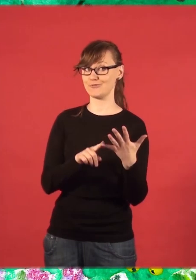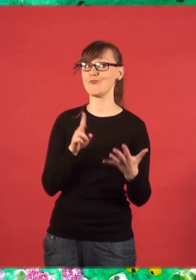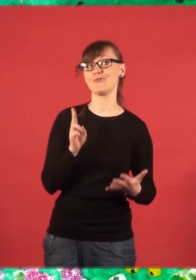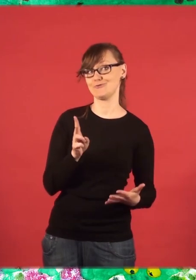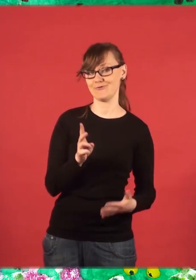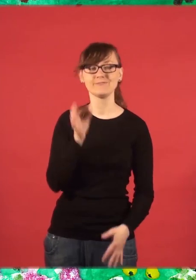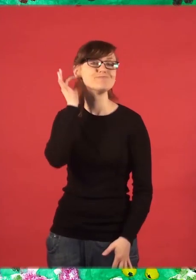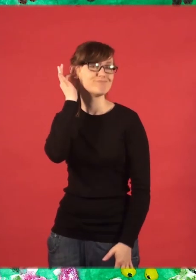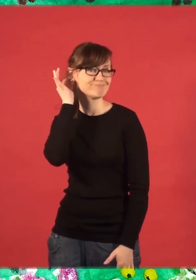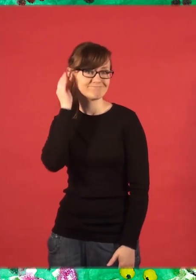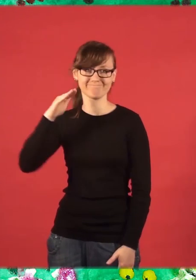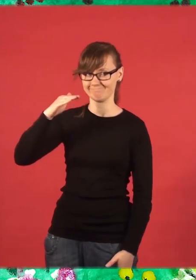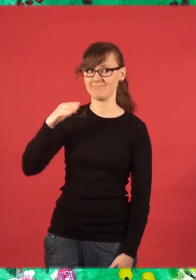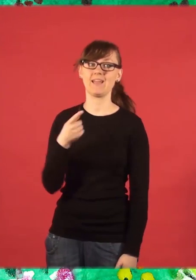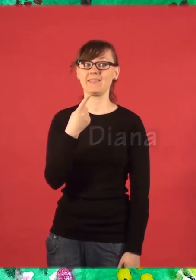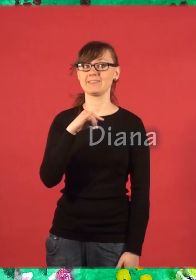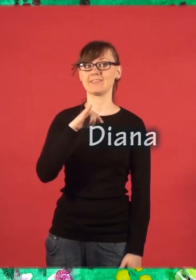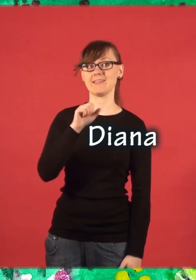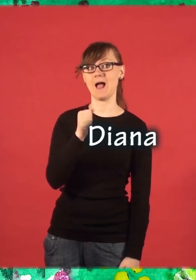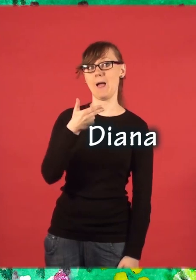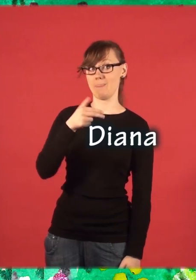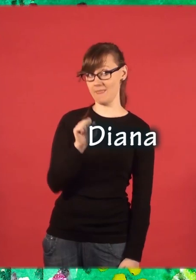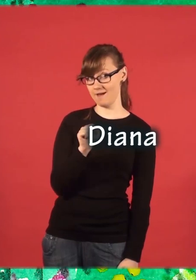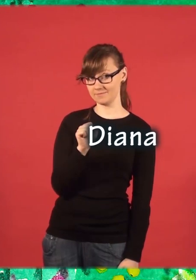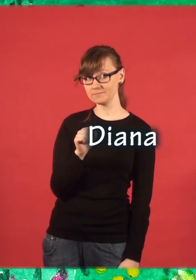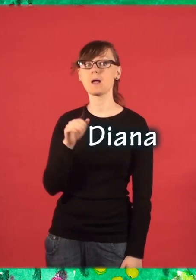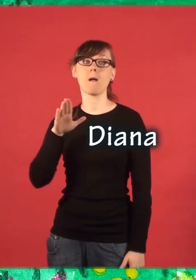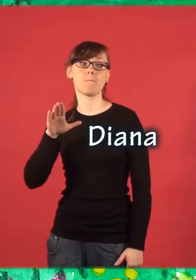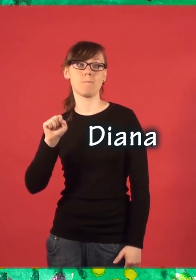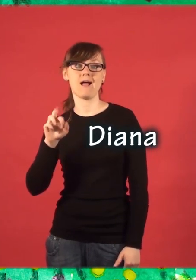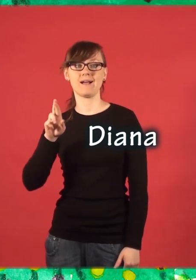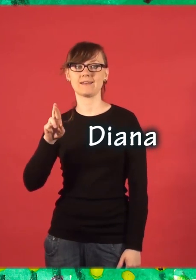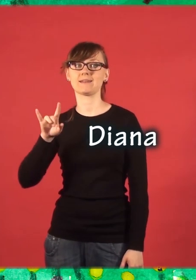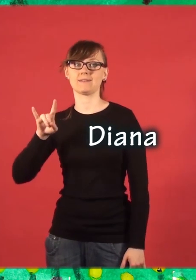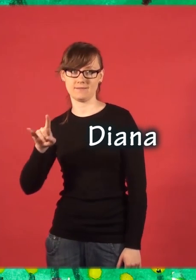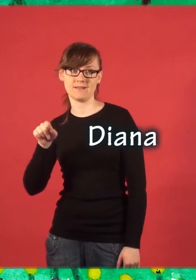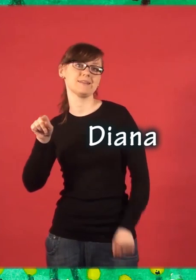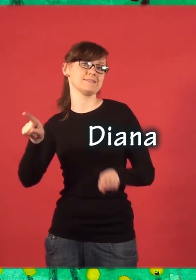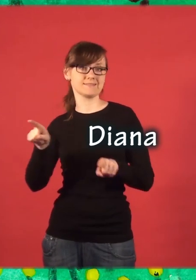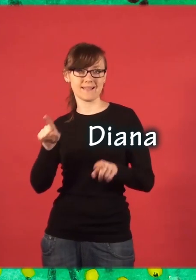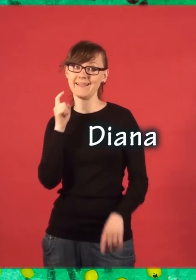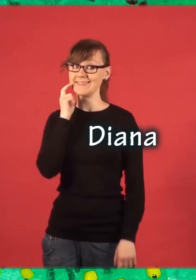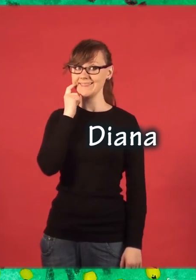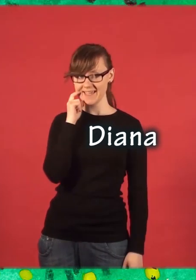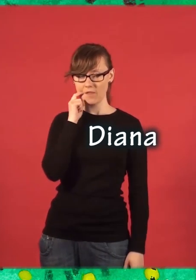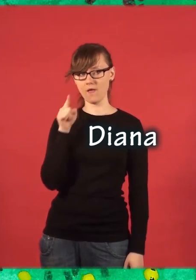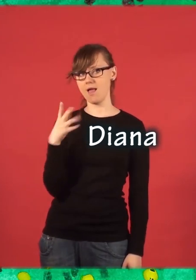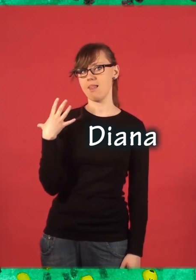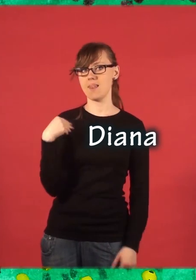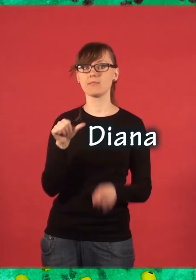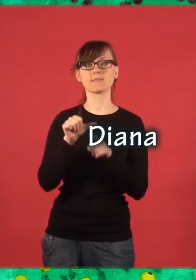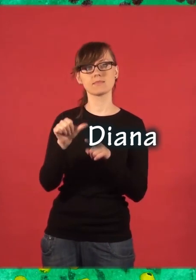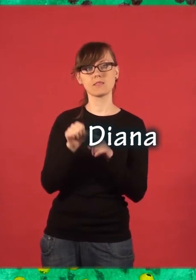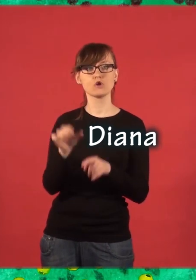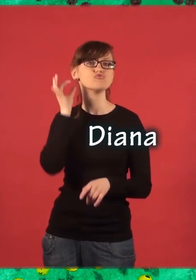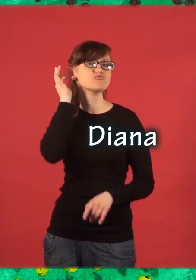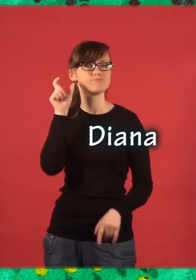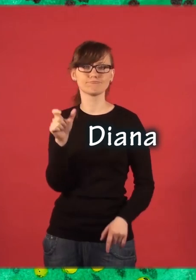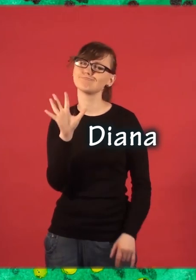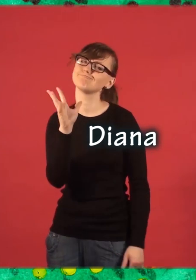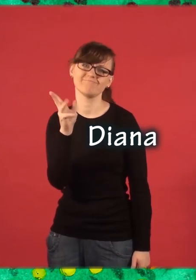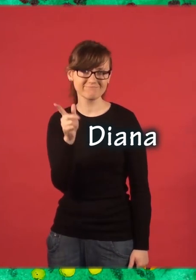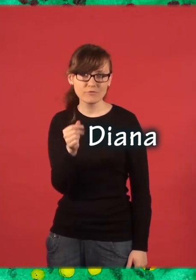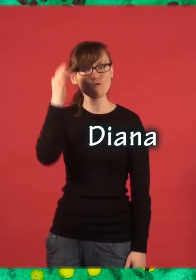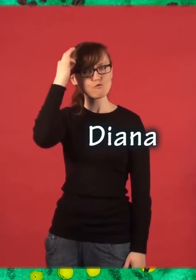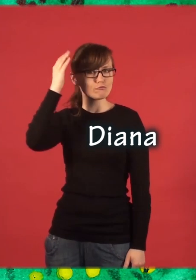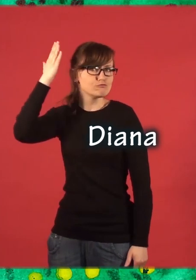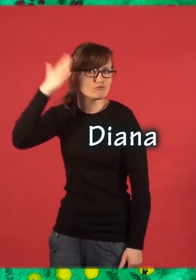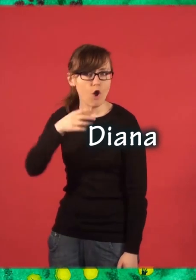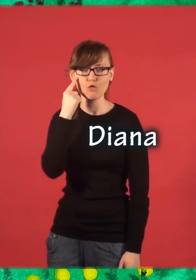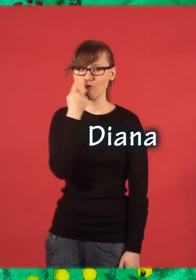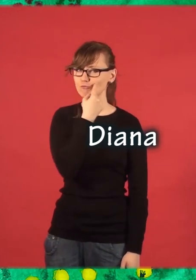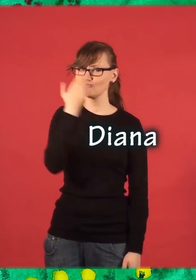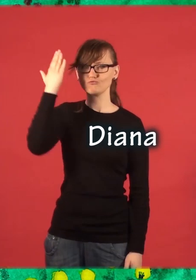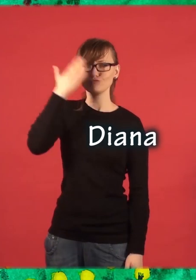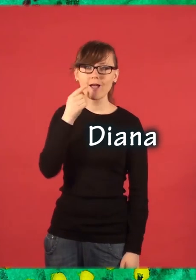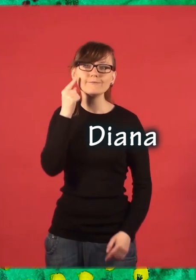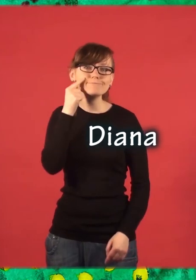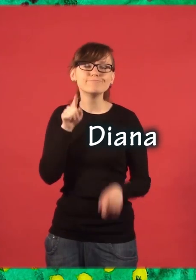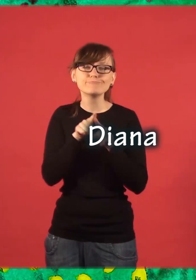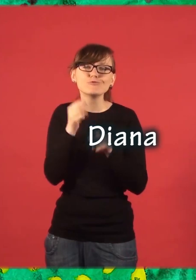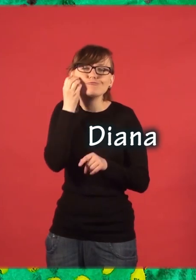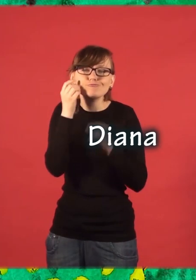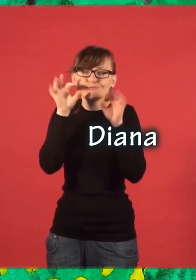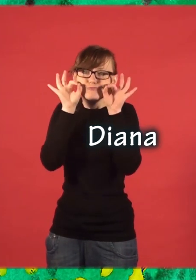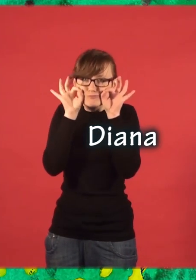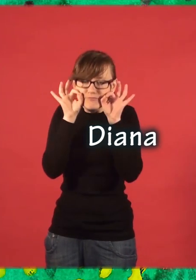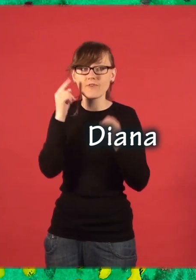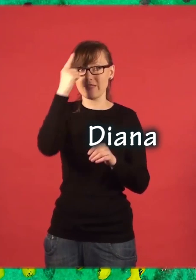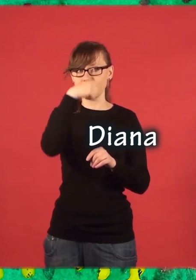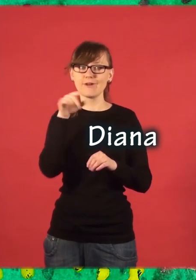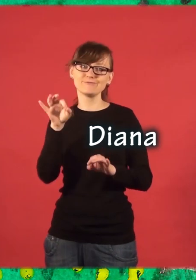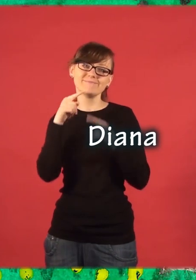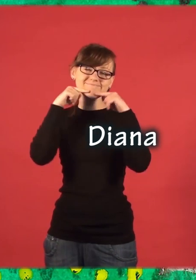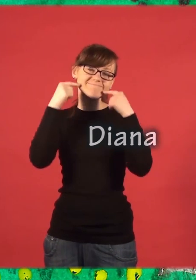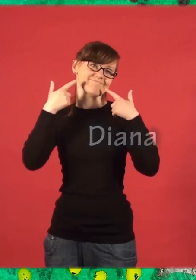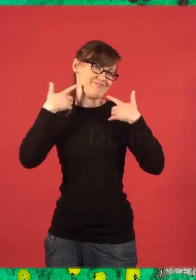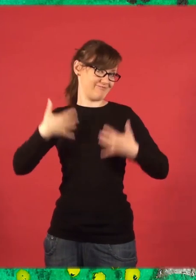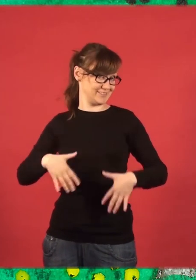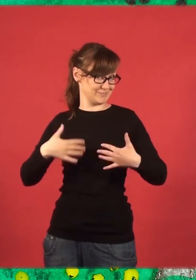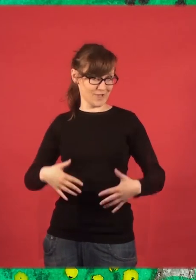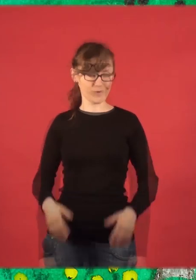Diana Barry -- ma jedenaście lat, jest bardzo ładną dziewczynką, ma czarne włosy i oczy, zaróżowione policzki i pogodny, wesoły wyraz twarzy